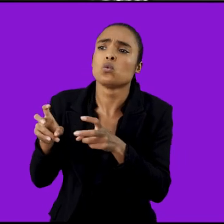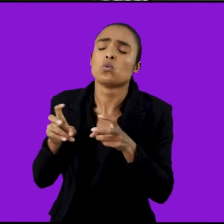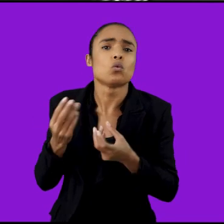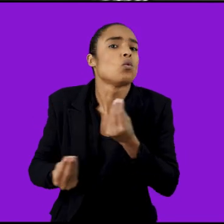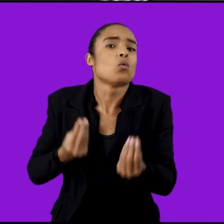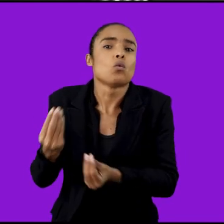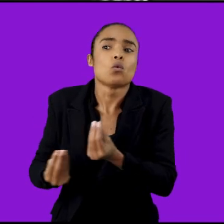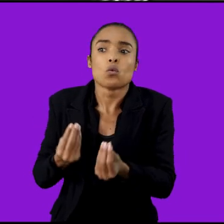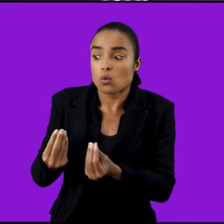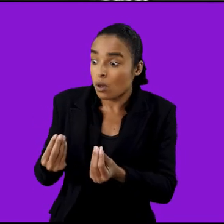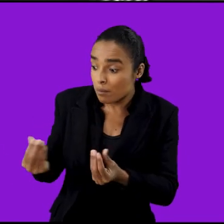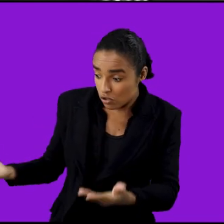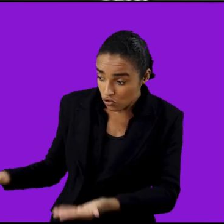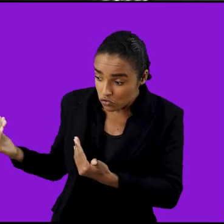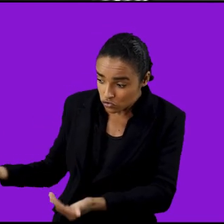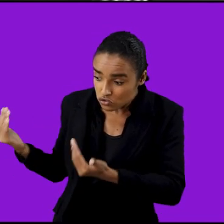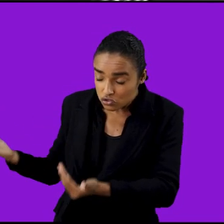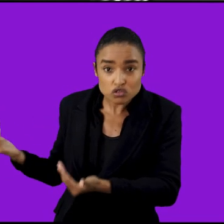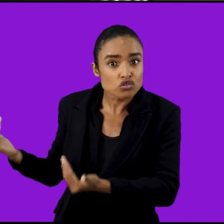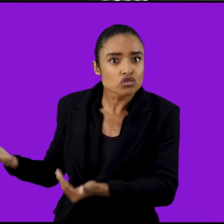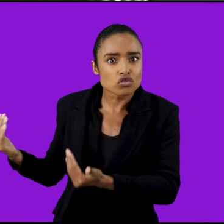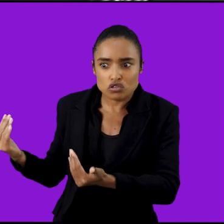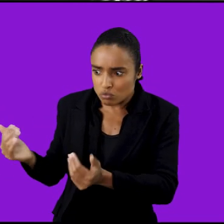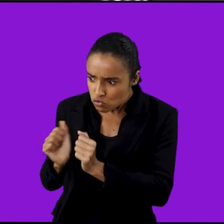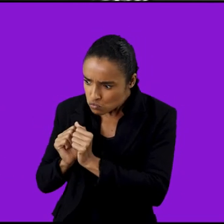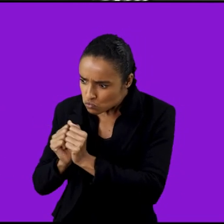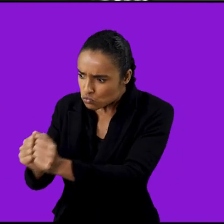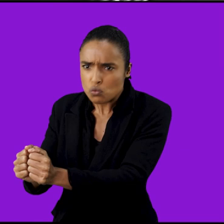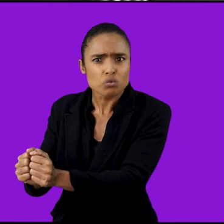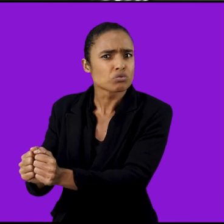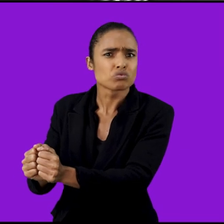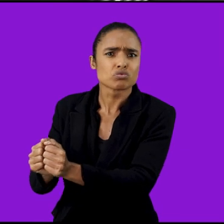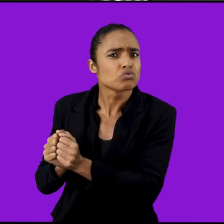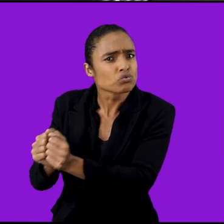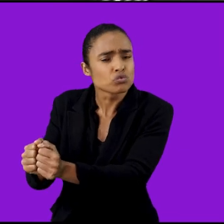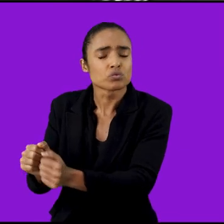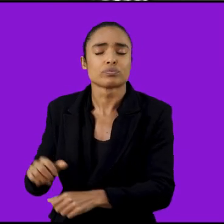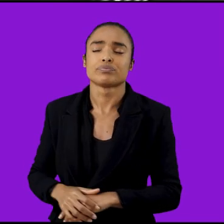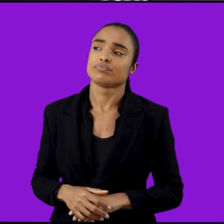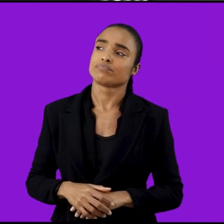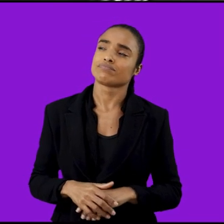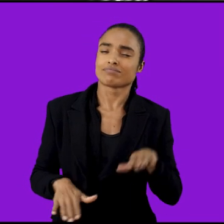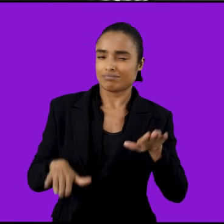com a juventude e não para juventude, né? Tem um negócio que às vezes parece que a